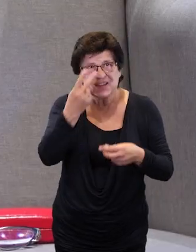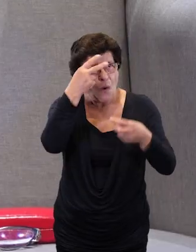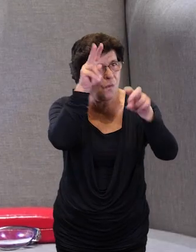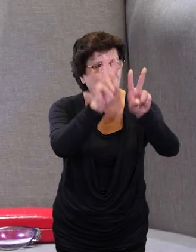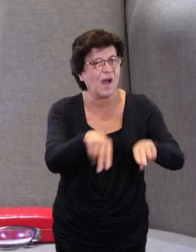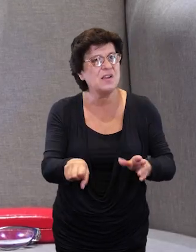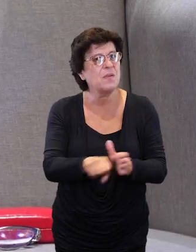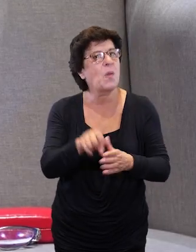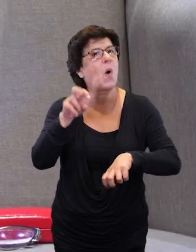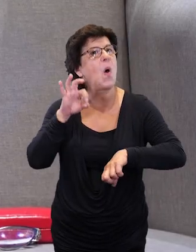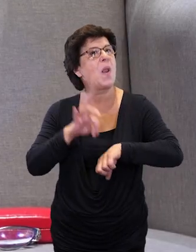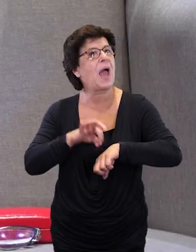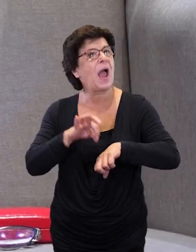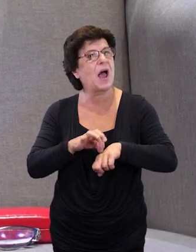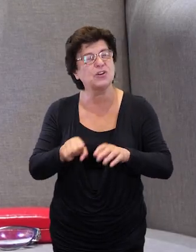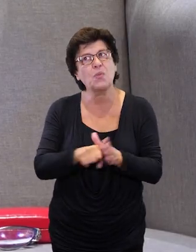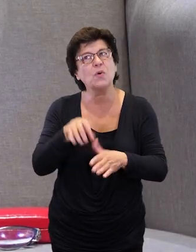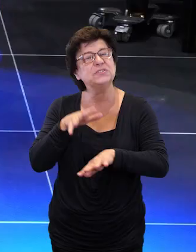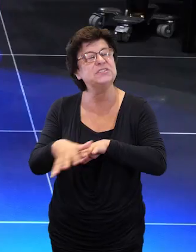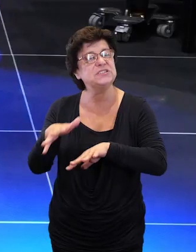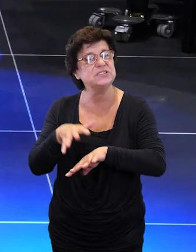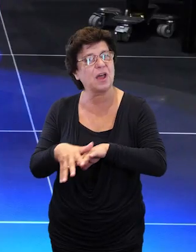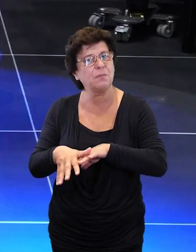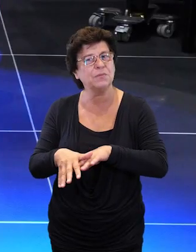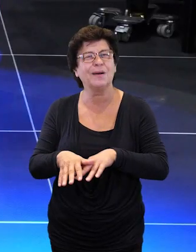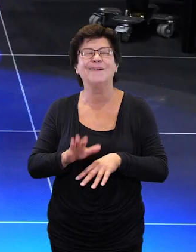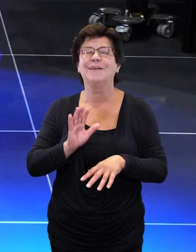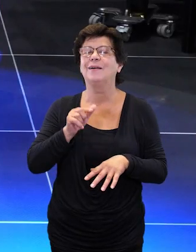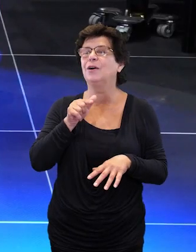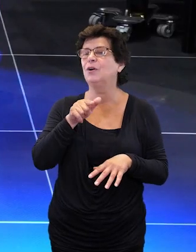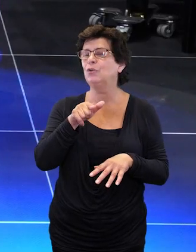do systemu jako takiego? Tak, to jest super trudne pytanie, ale ma pani rację.